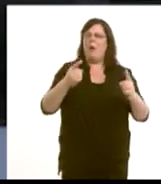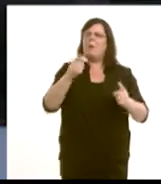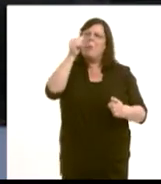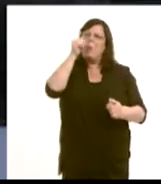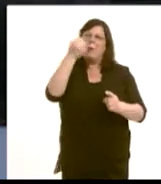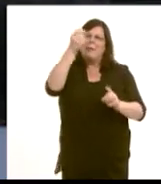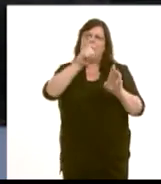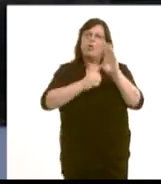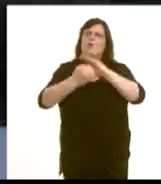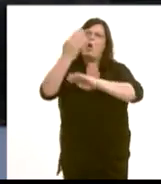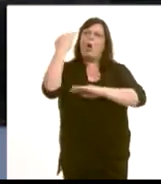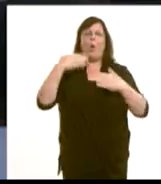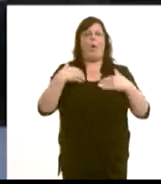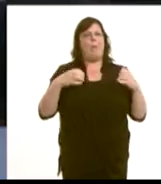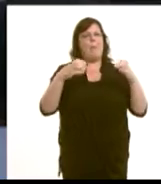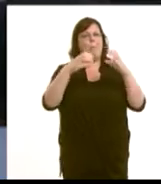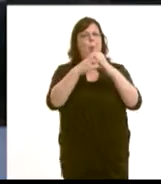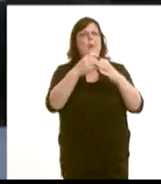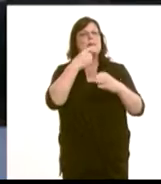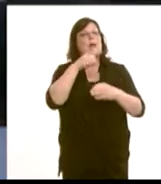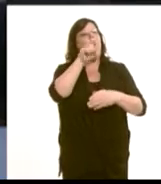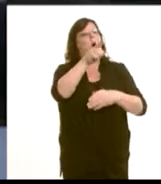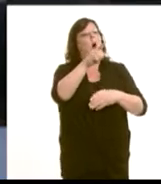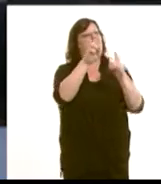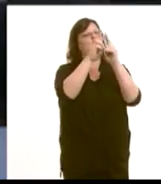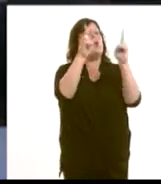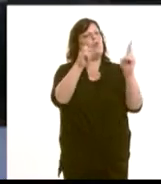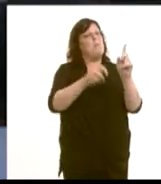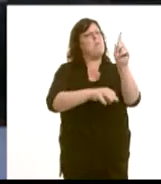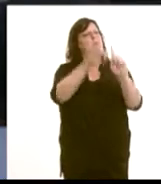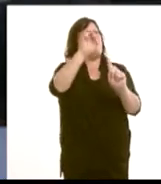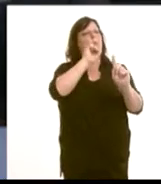A ydych chiín credu bod y llusgo traed yma yn dderbyniol, ac oherwydd bod Bwrdd Iechyd